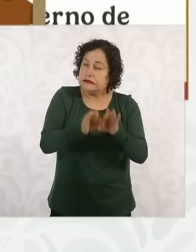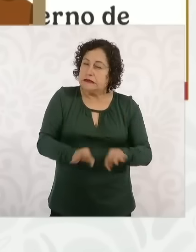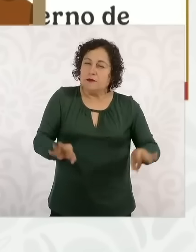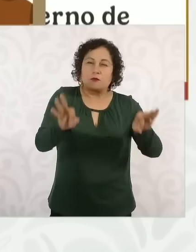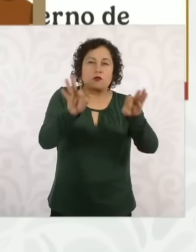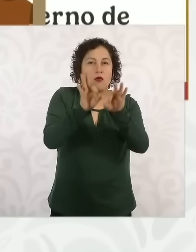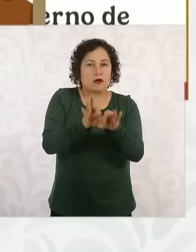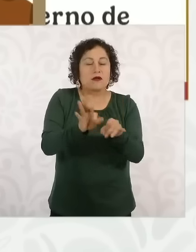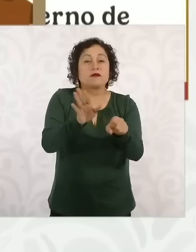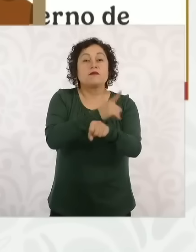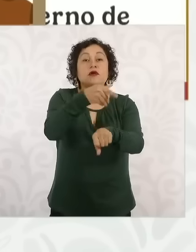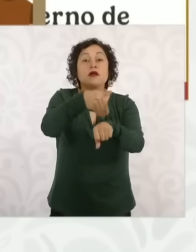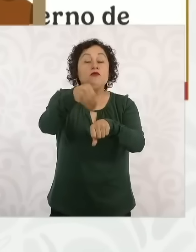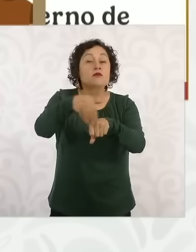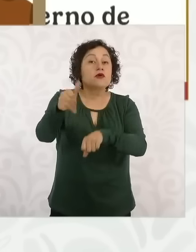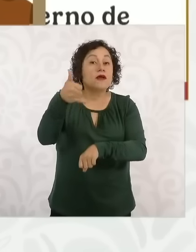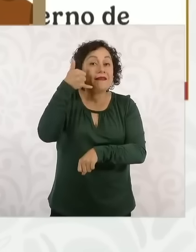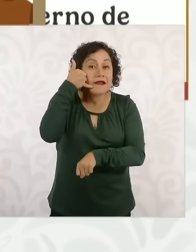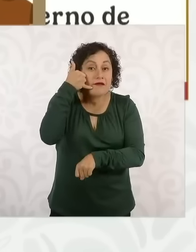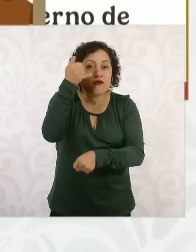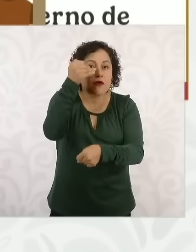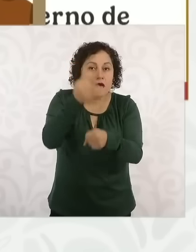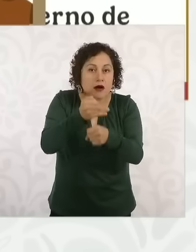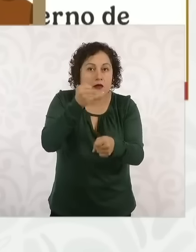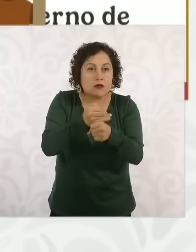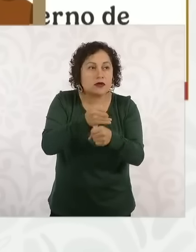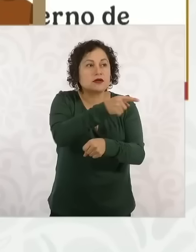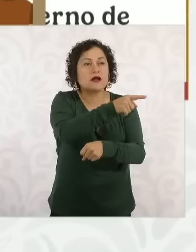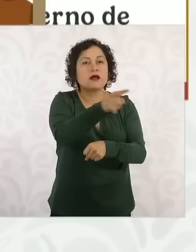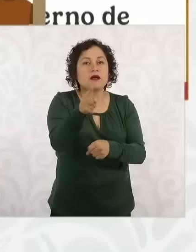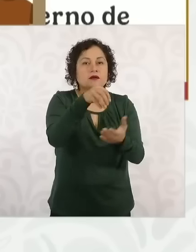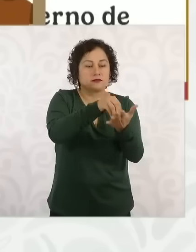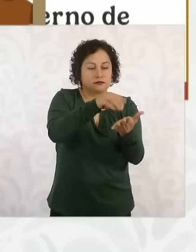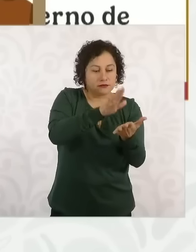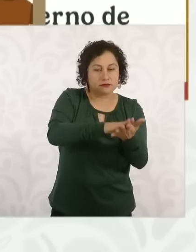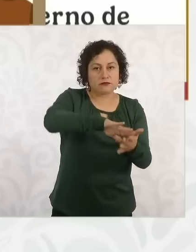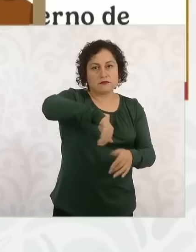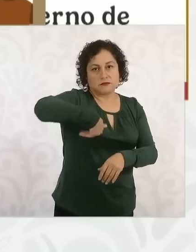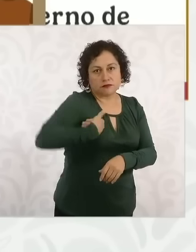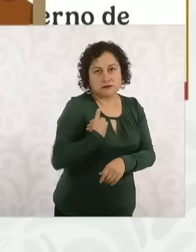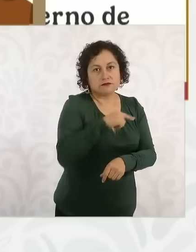notificará cuándo se les va a entregar su credencial física, impresa, pero también